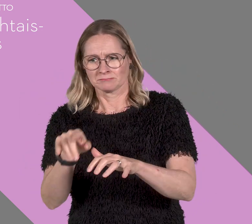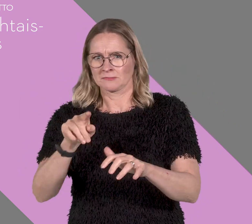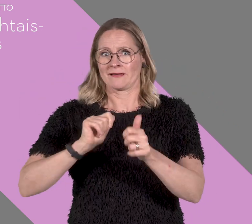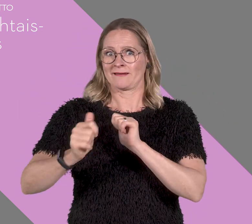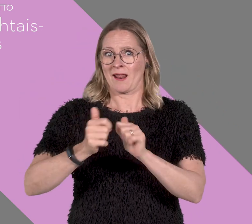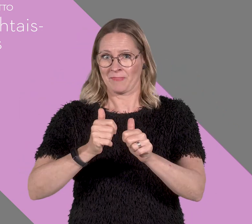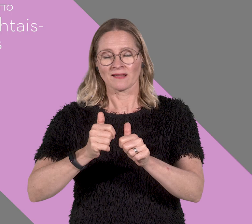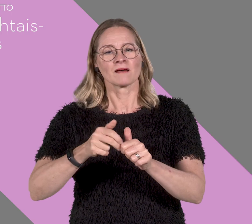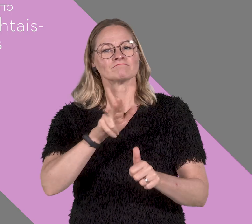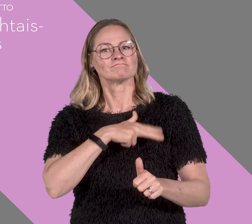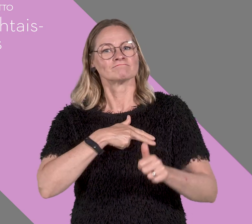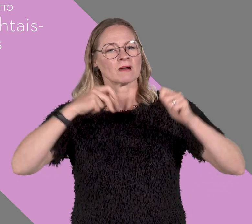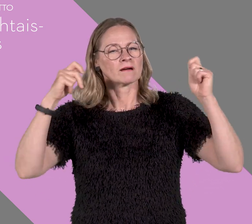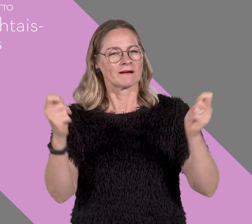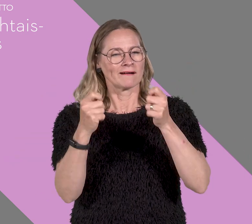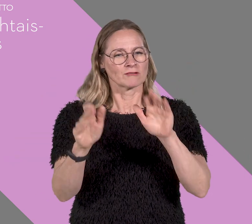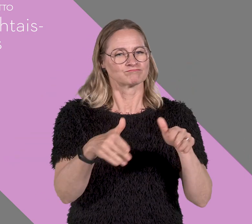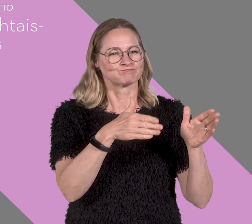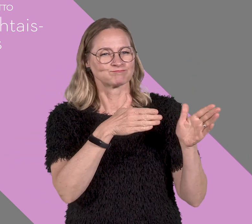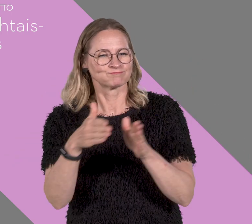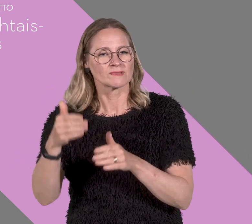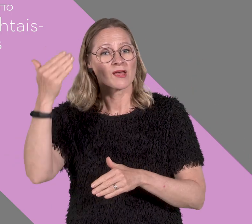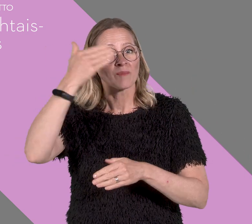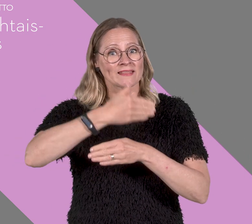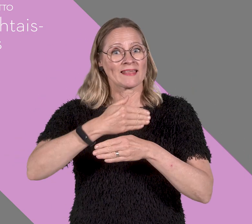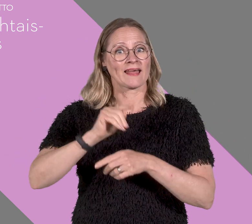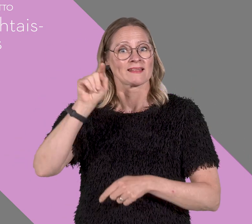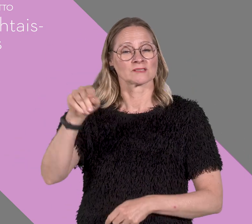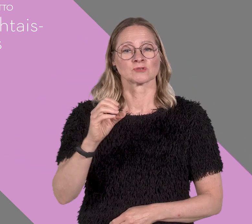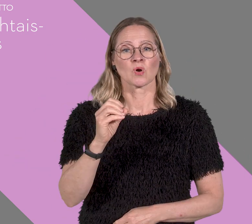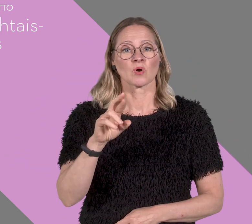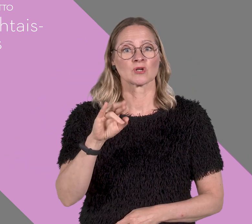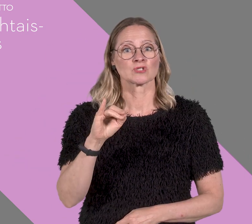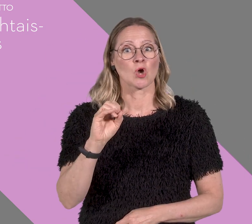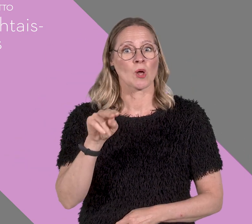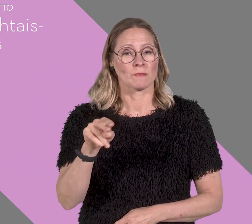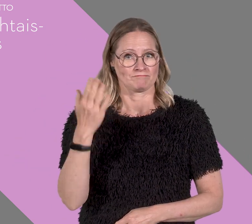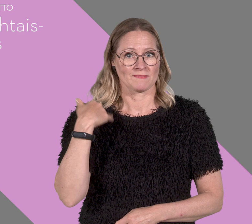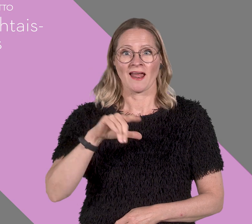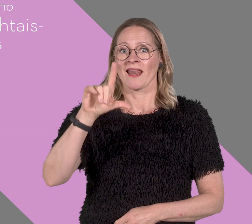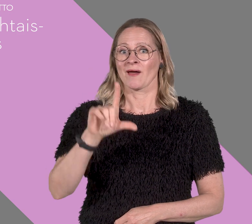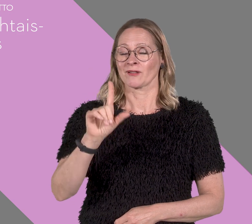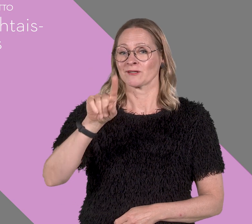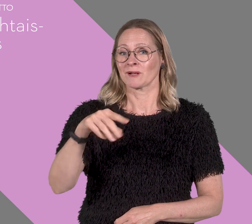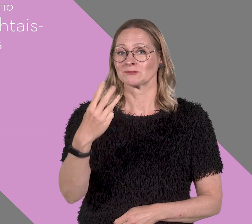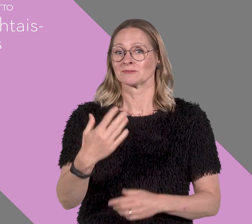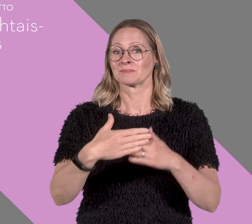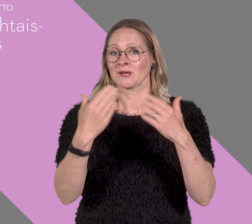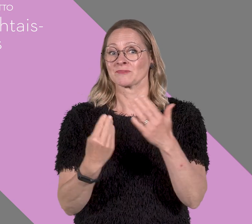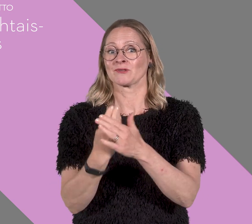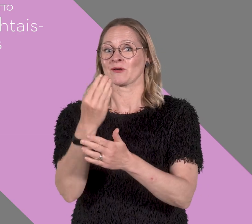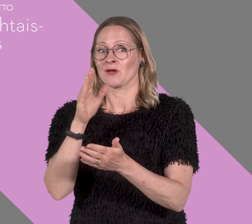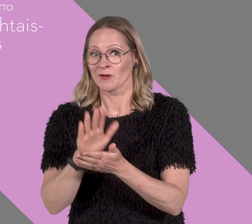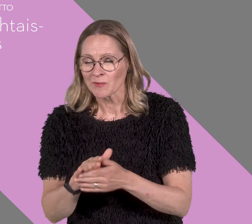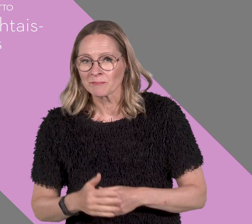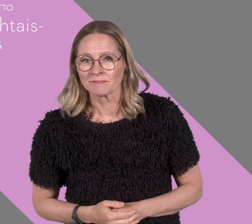Kilpailun palkintogaala järjestettiin elokuvateatteri Orionissa lauantaina 13.5.